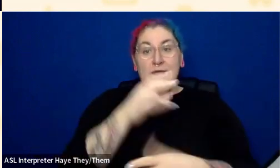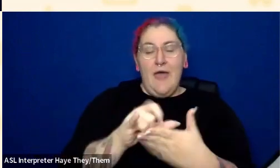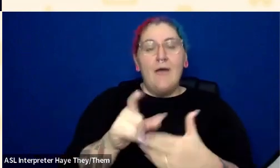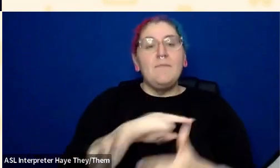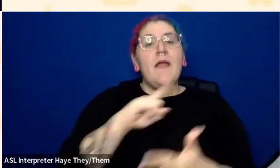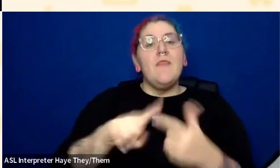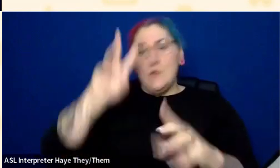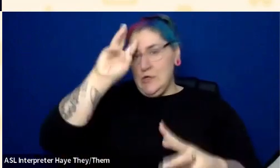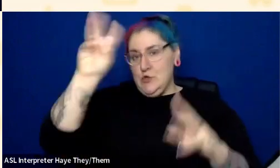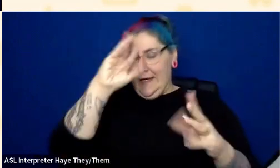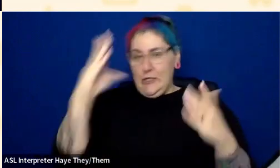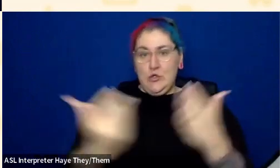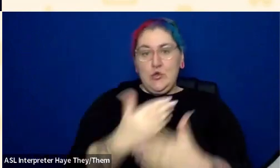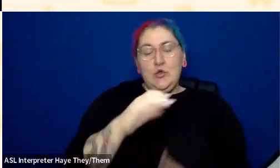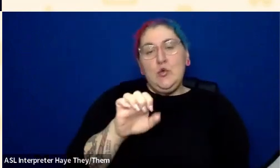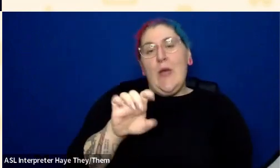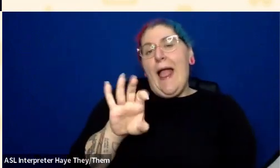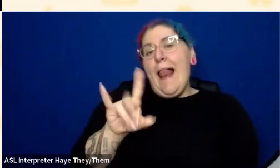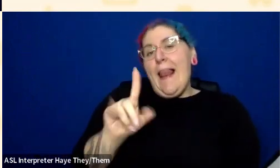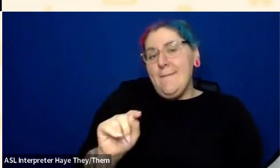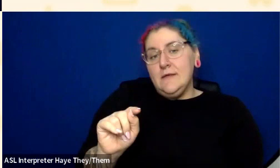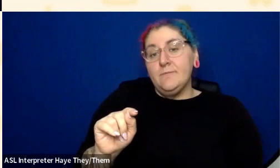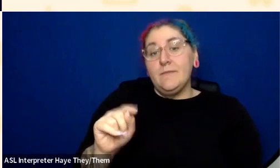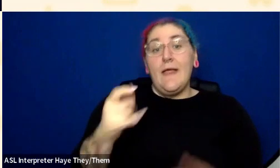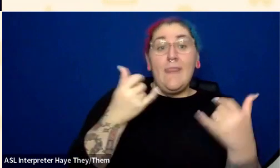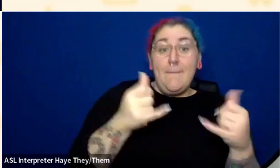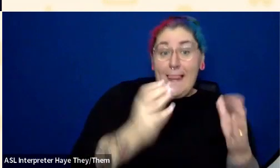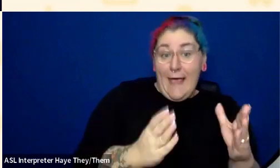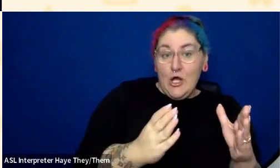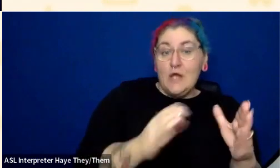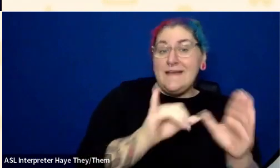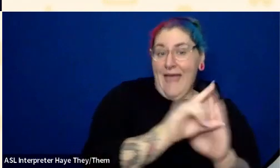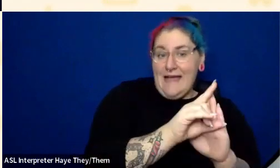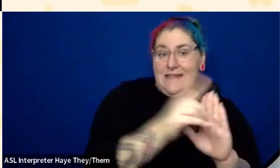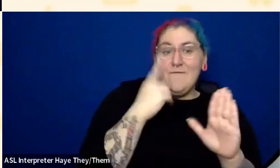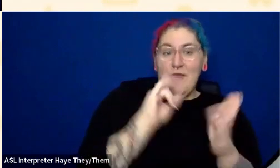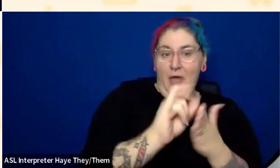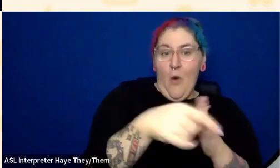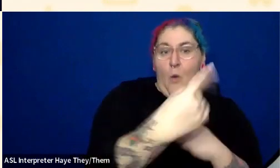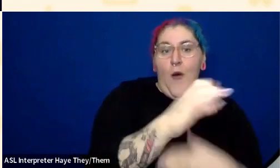El reproductor es el ID del elemento, el modo es desplazamiento, y luego algunas acciones.